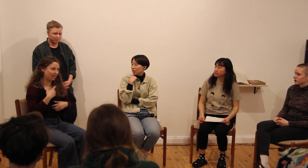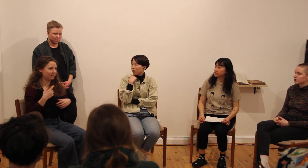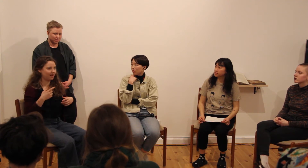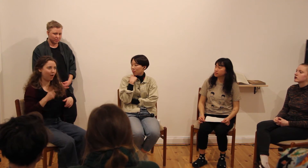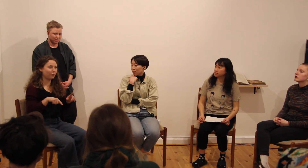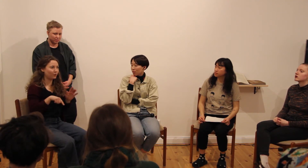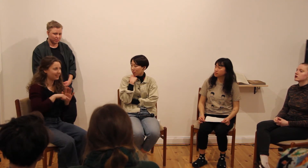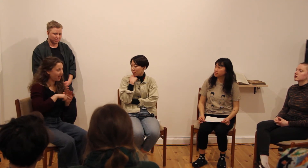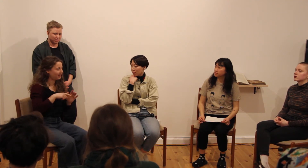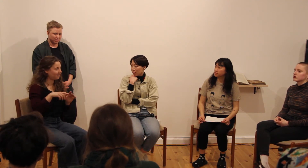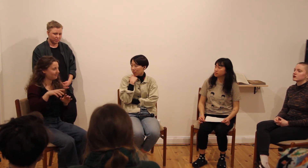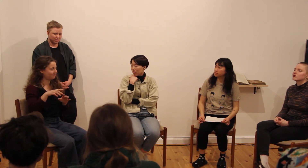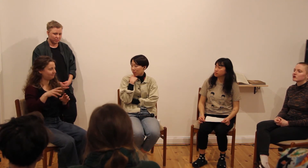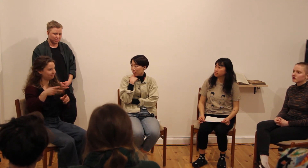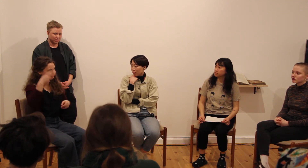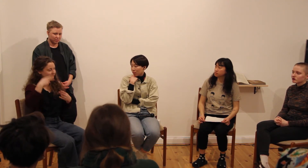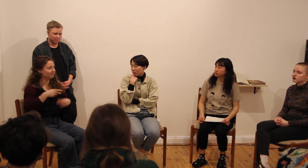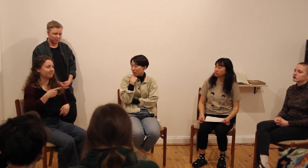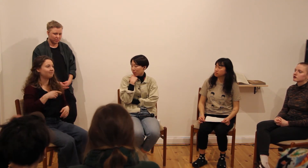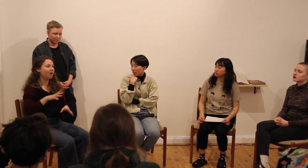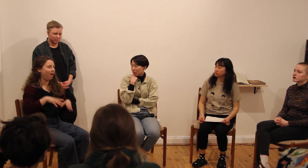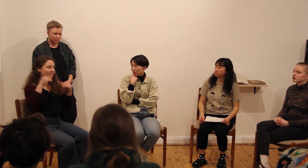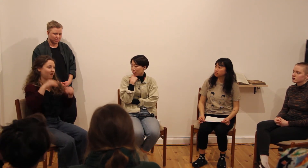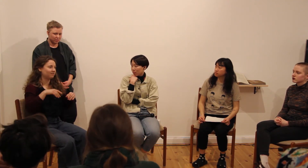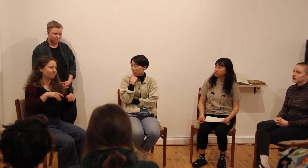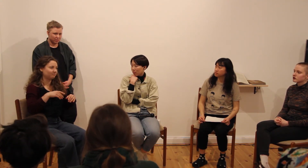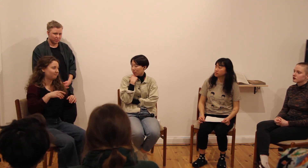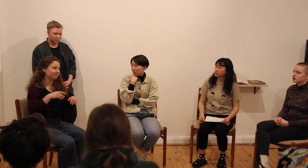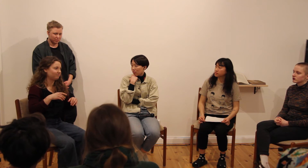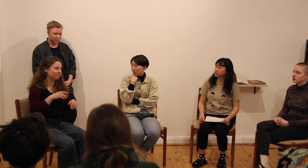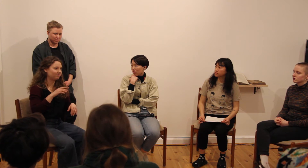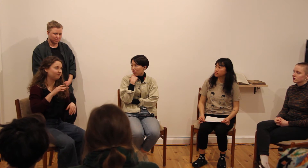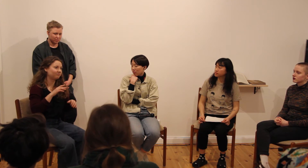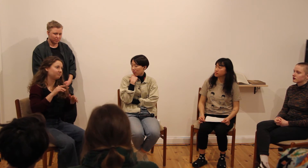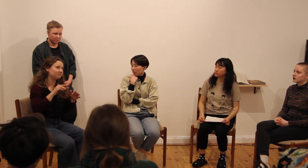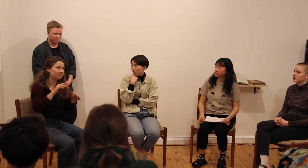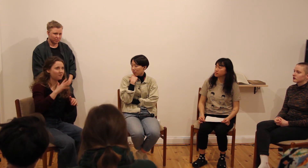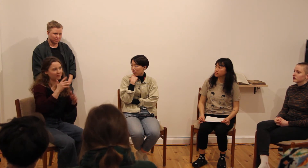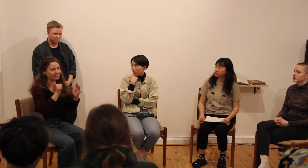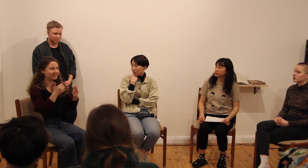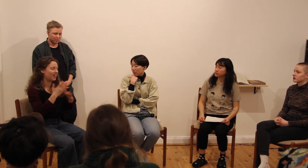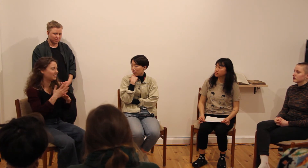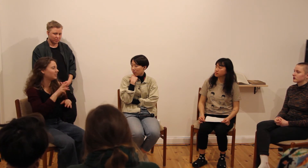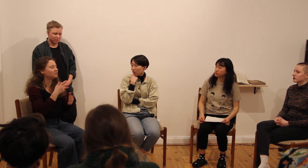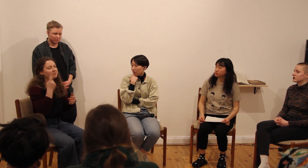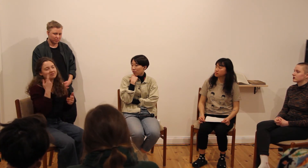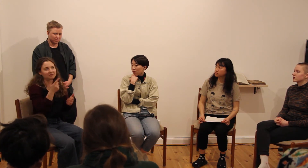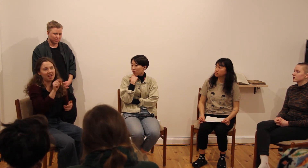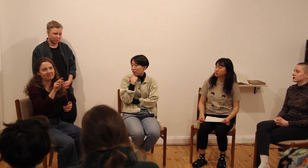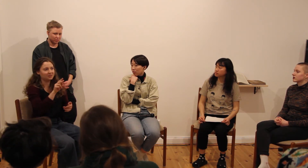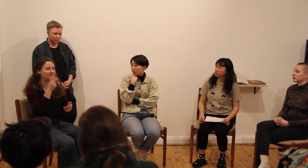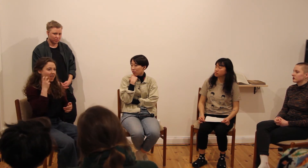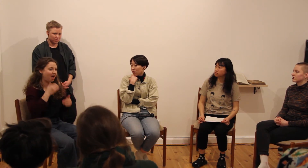Aber dieses Labeling, diese negativen Aspekte, weil die Gesellschaft dich so wahrnimmt,